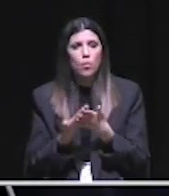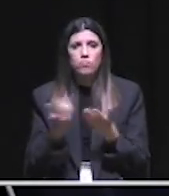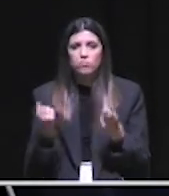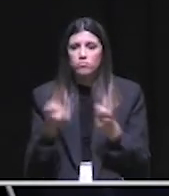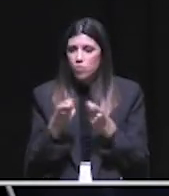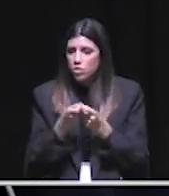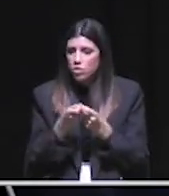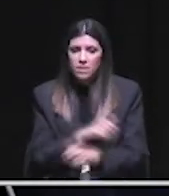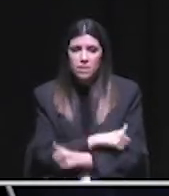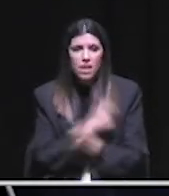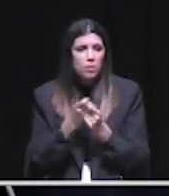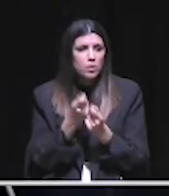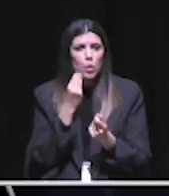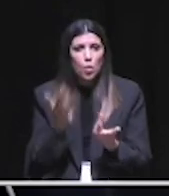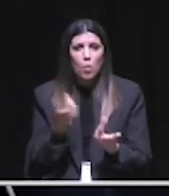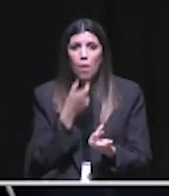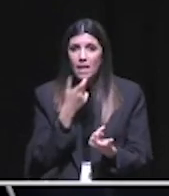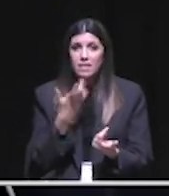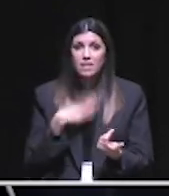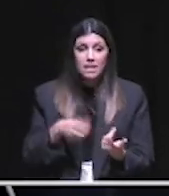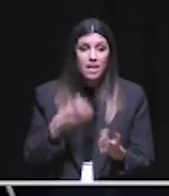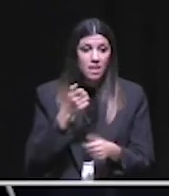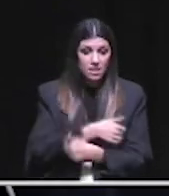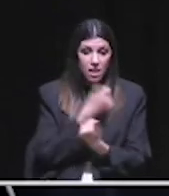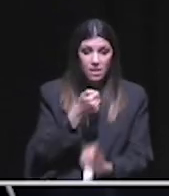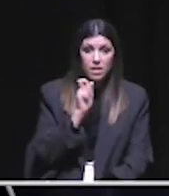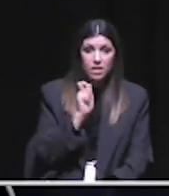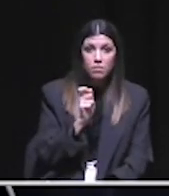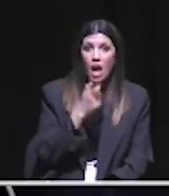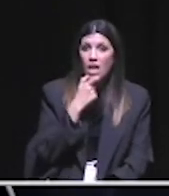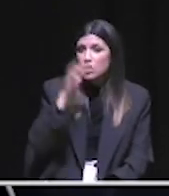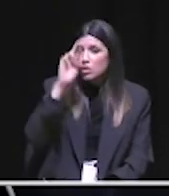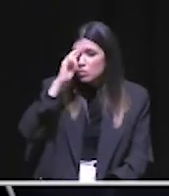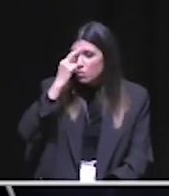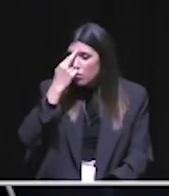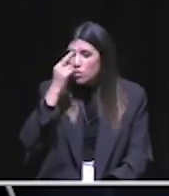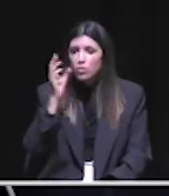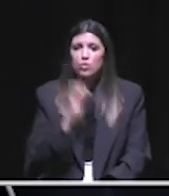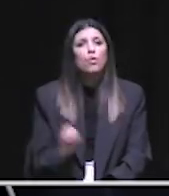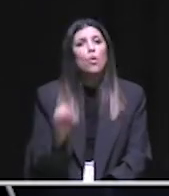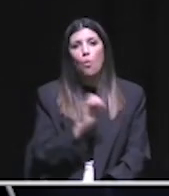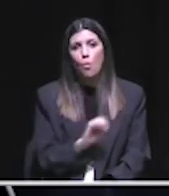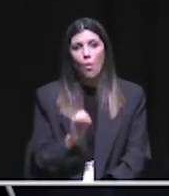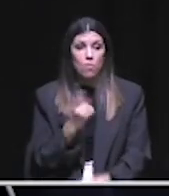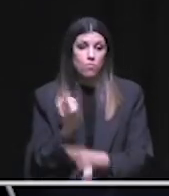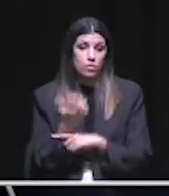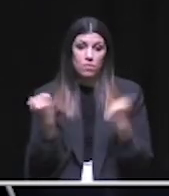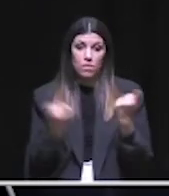Como se quer garantir uma cidade dos 15 minutos, se não há um esforço efetivo para reduzir o número de automóveis na cidade?